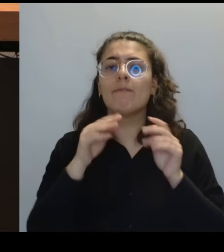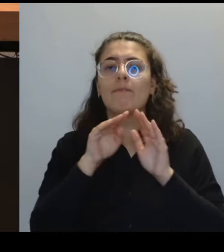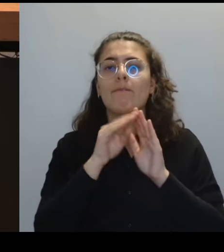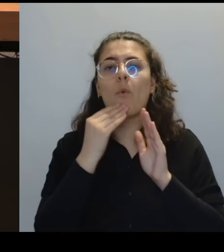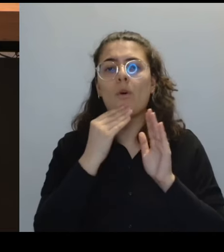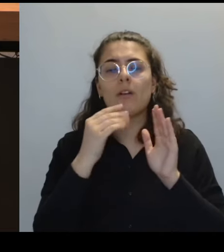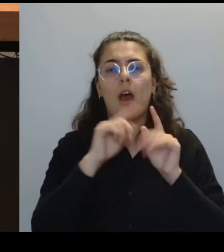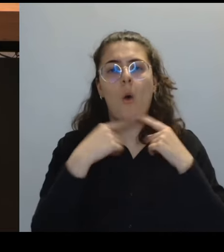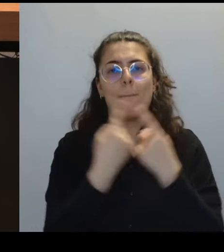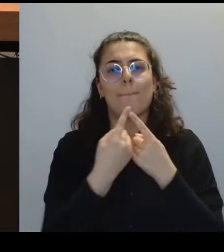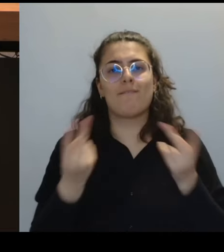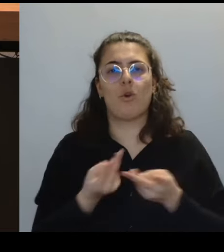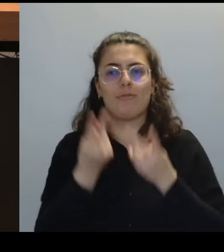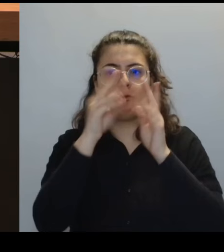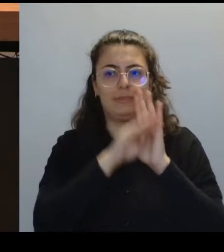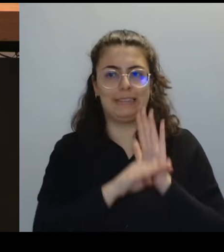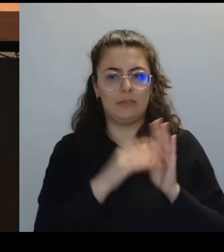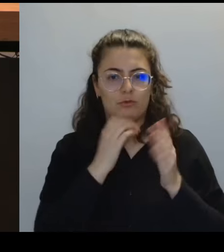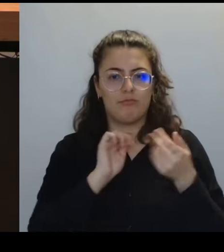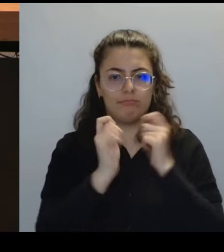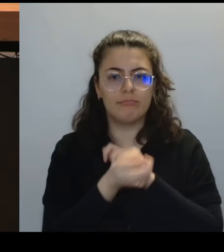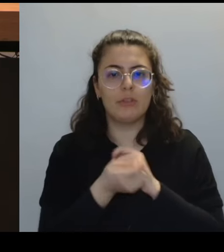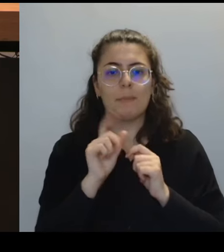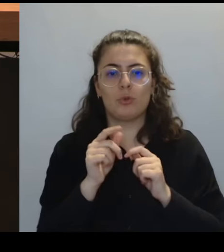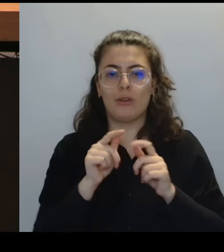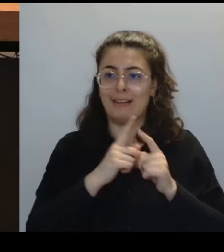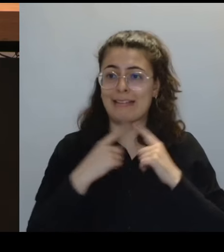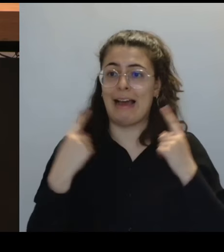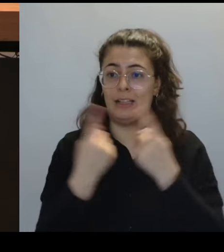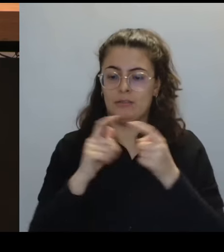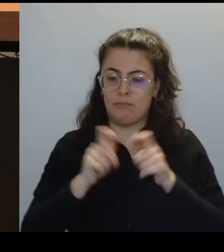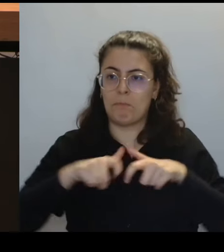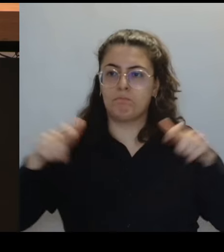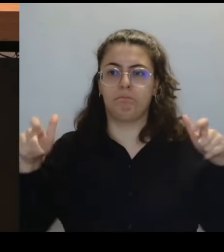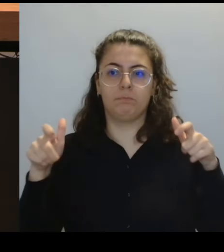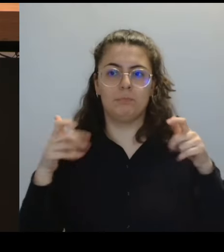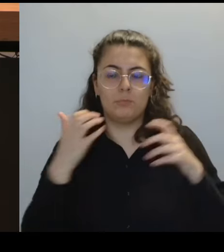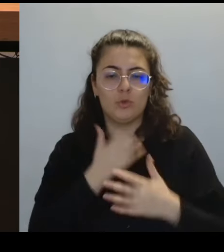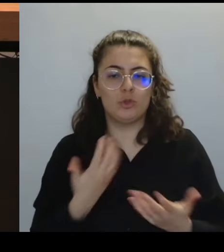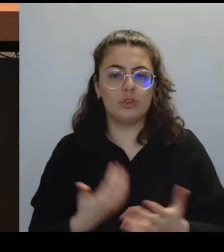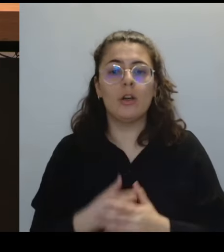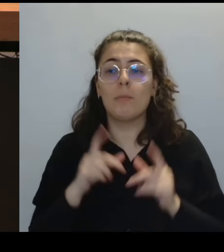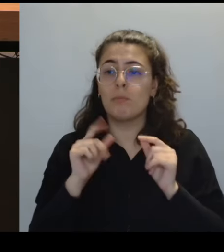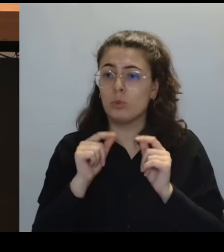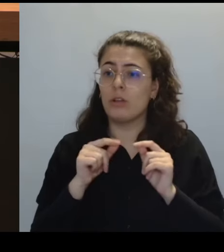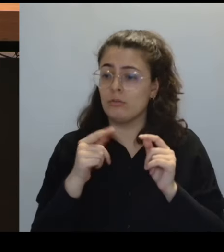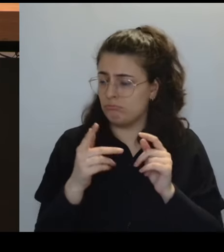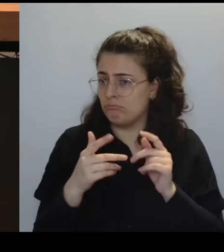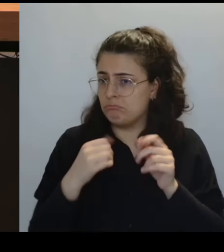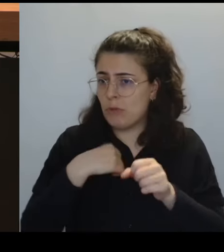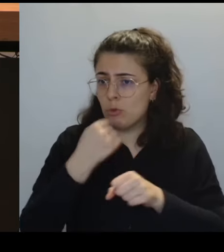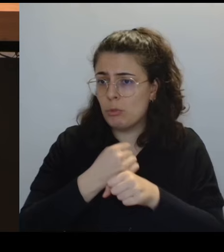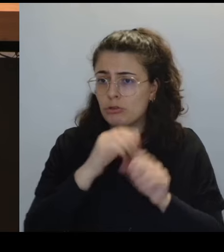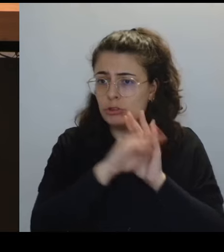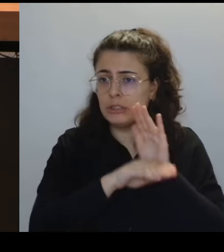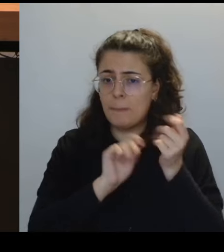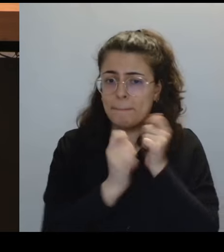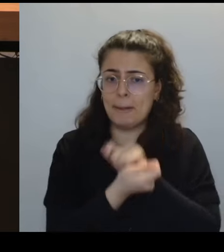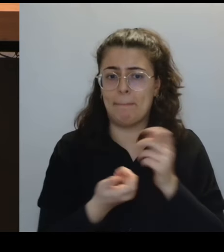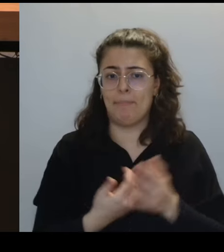deutlich erweitern und damit das Gesetz ändern. Und es ist ein Bundesgesetz. Und nach meinem Verständnis